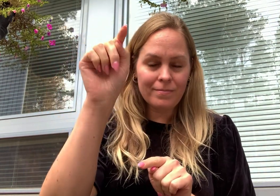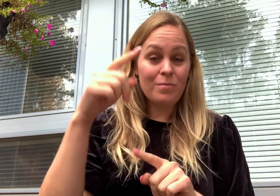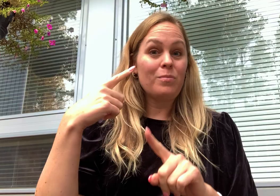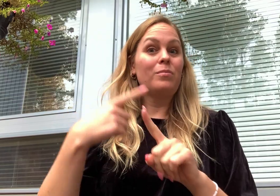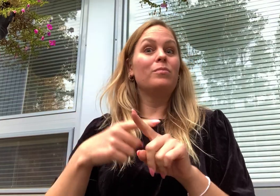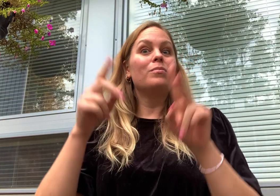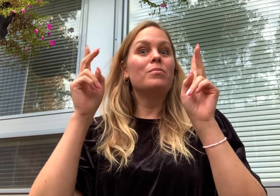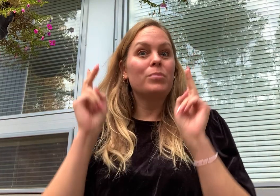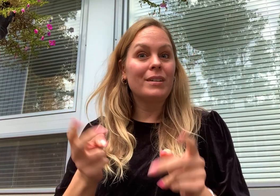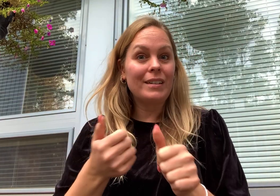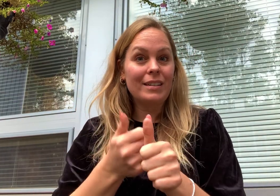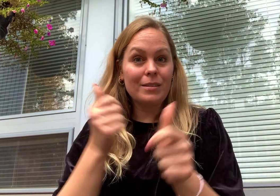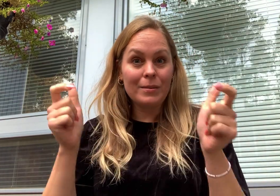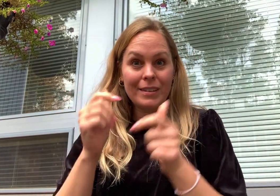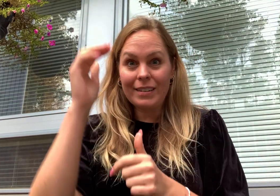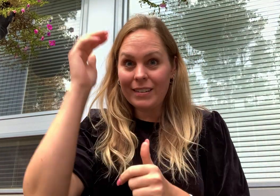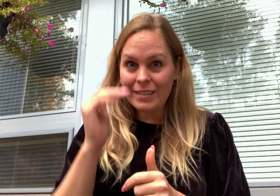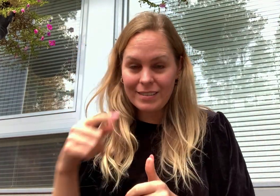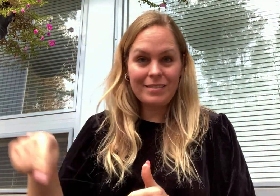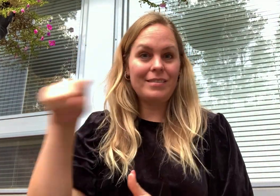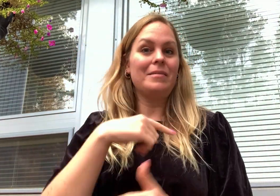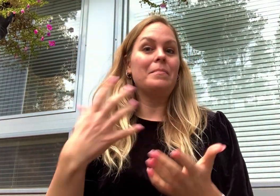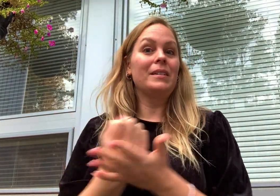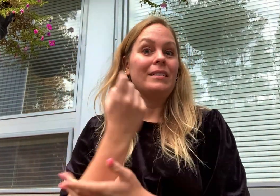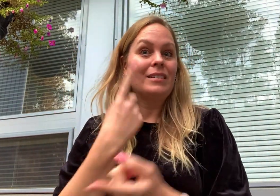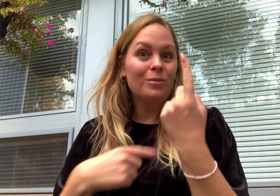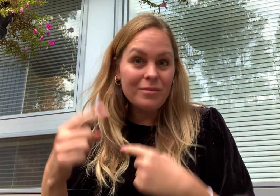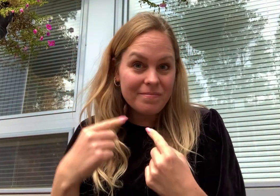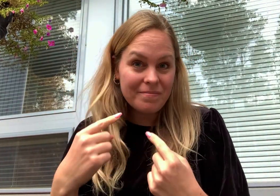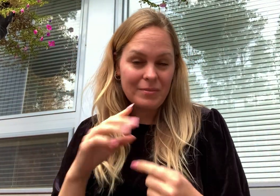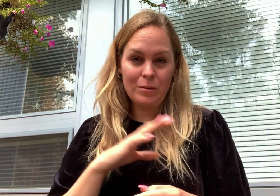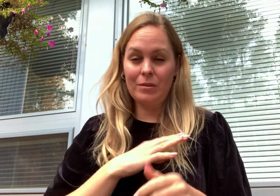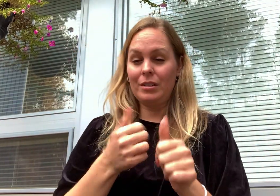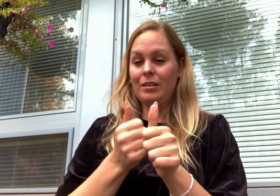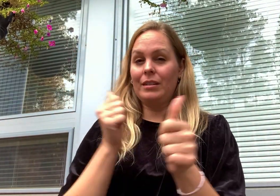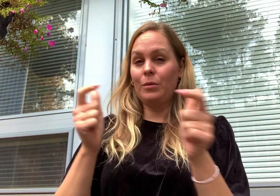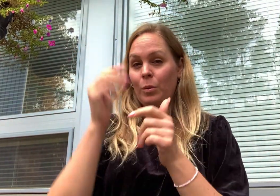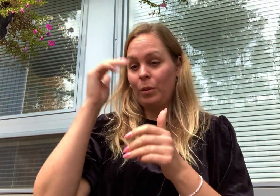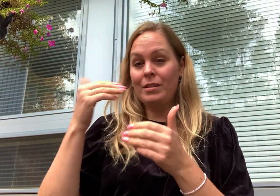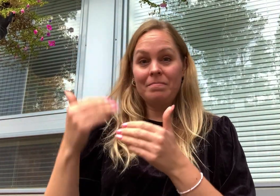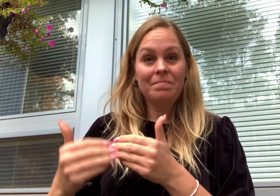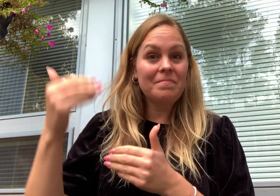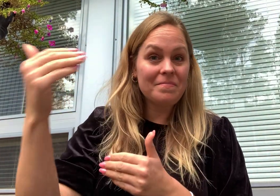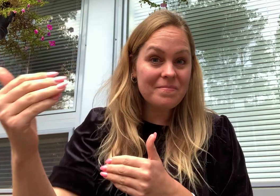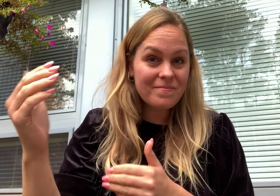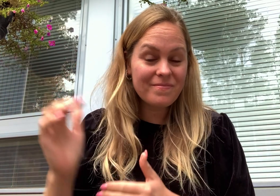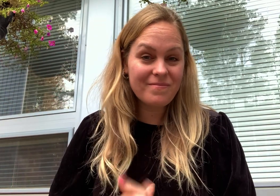Niiden lisäksi pääsemme keskustelemaan etäyhdistysilloissa.